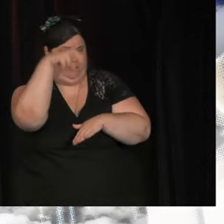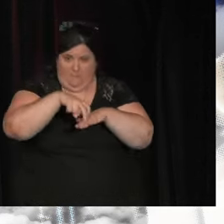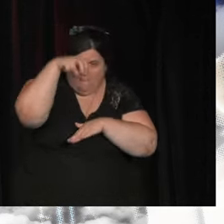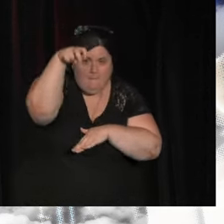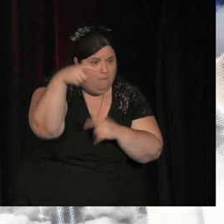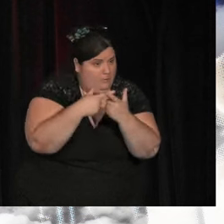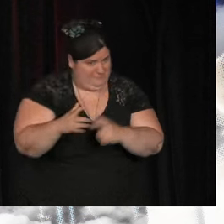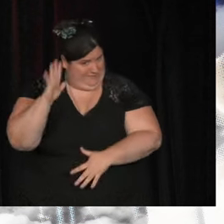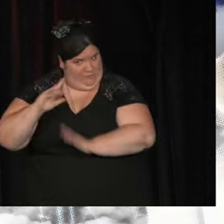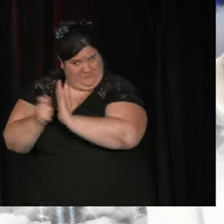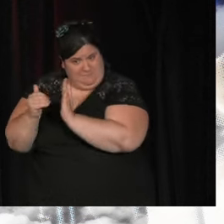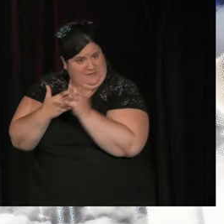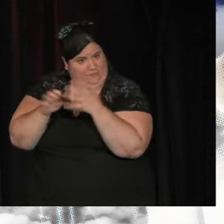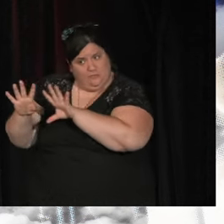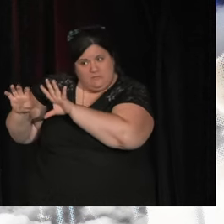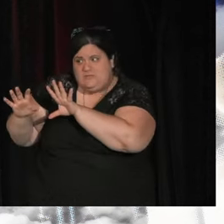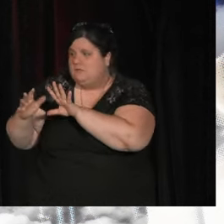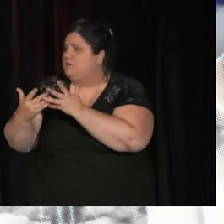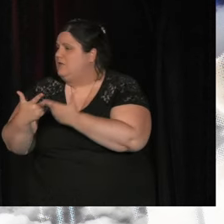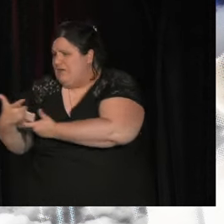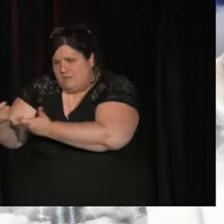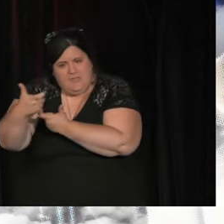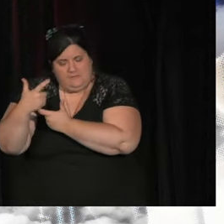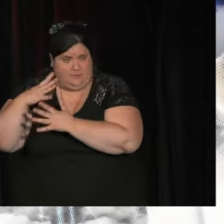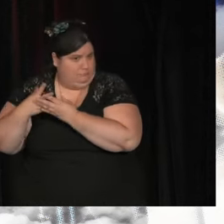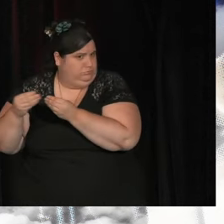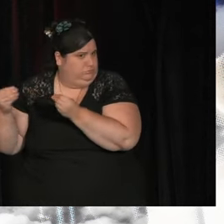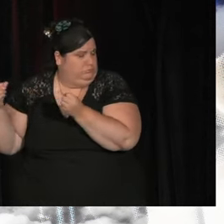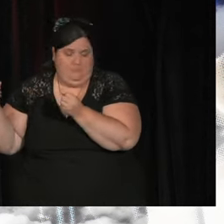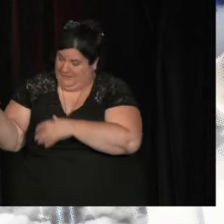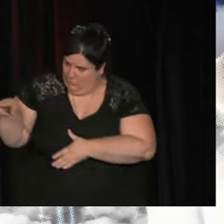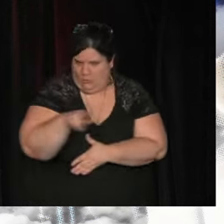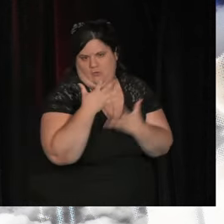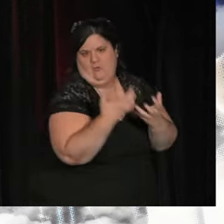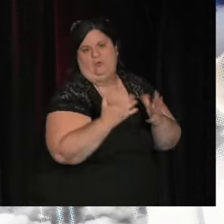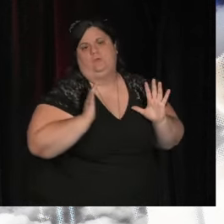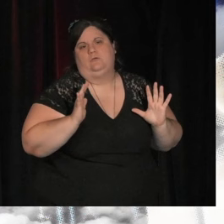qu'il y avait dans le FPS des années 90, le FPS multijoueur, qui était passé complètement sous…